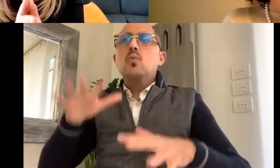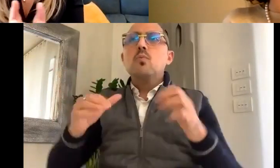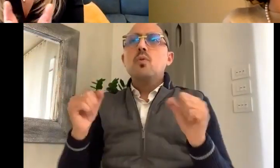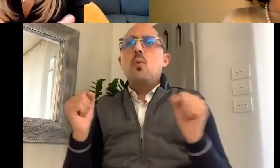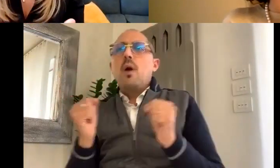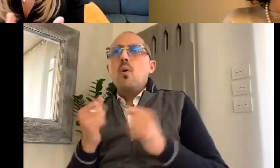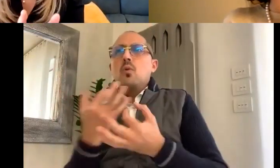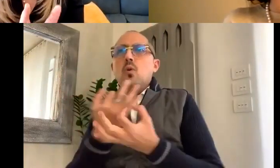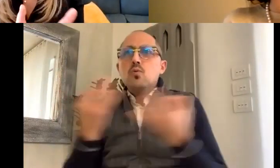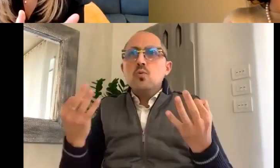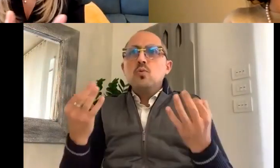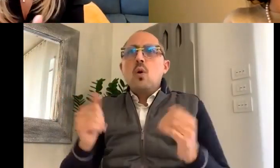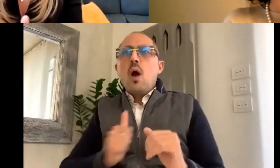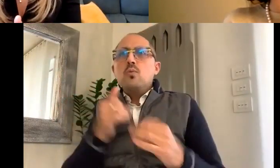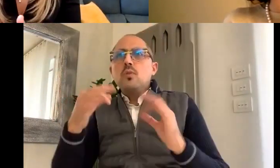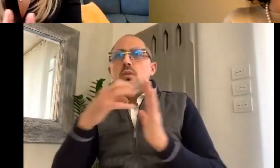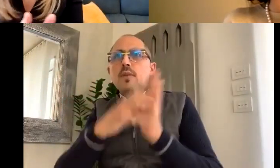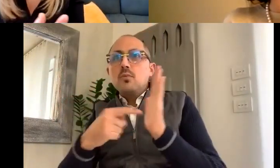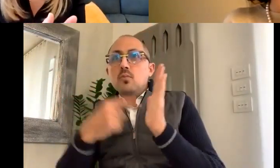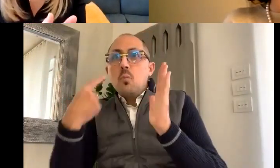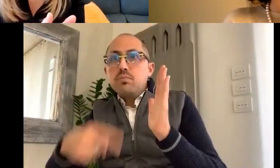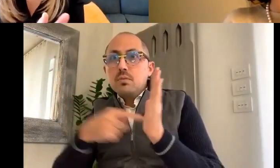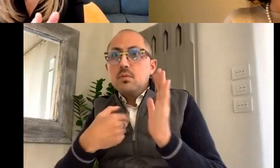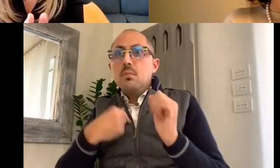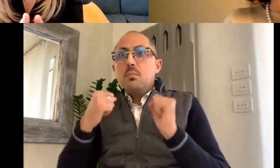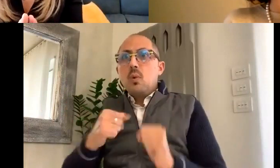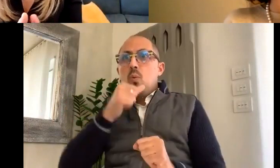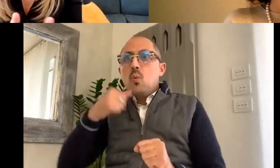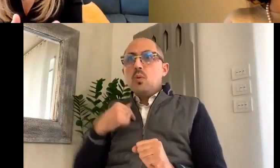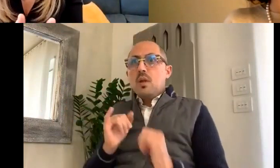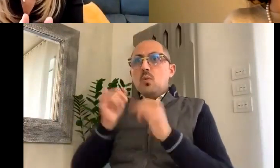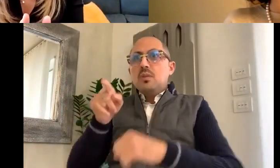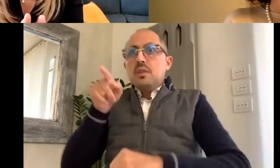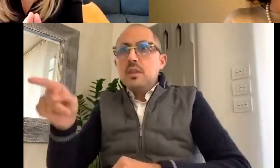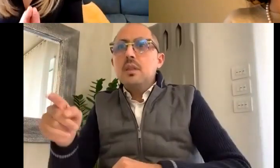richiedendo quindi di rimanere a casa perché subiscono un rischio.